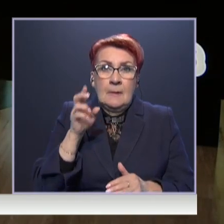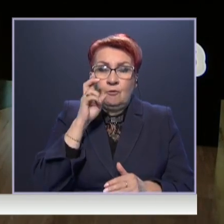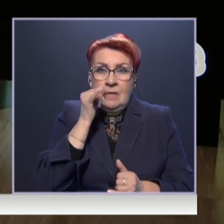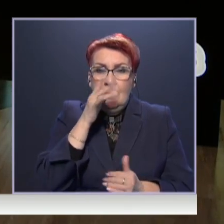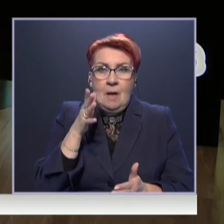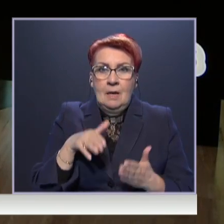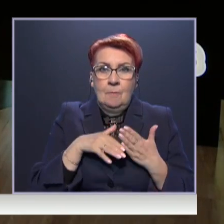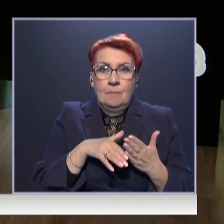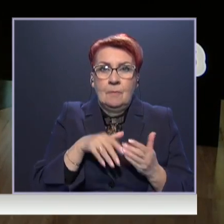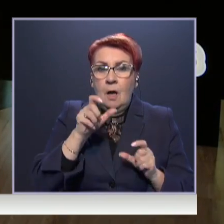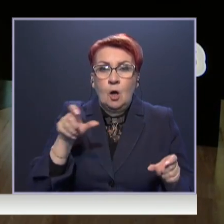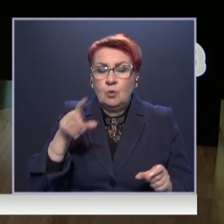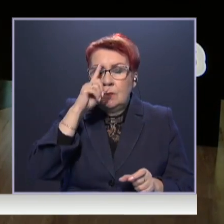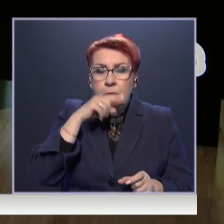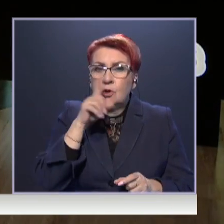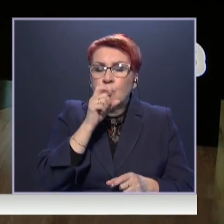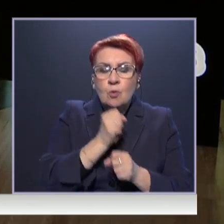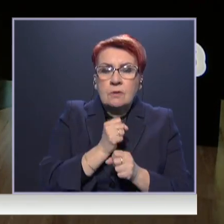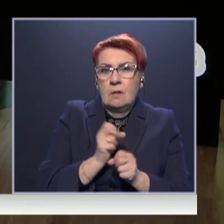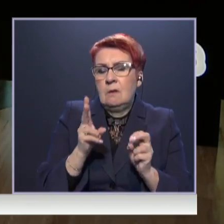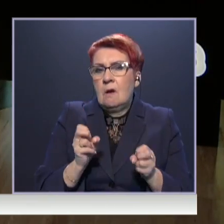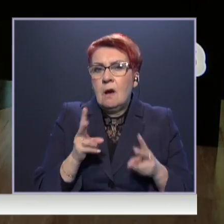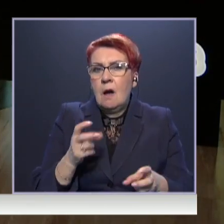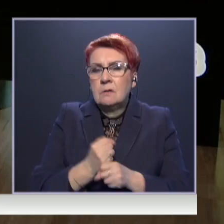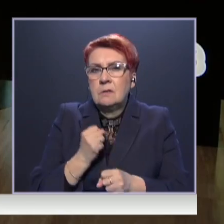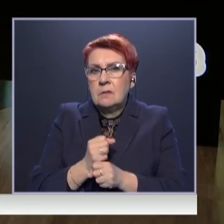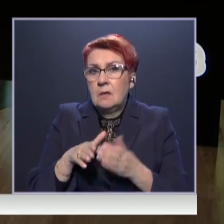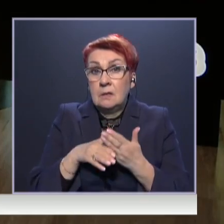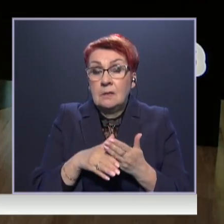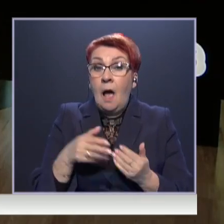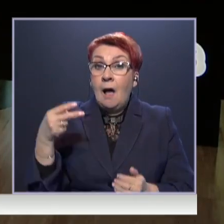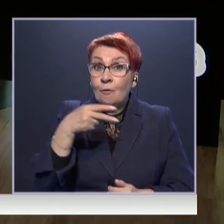не понимали что делать и как делать А вот 2022 год